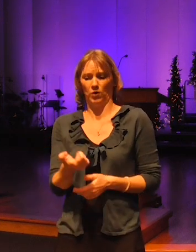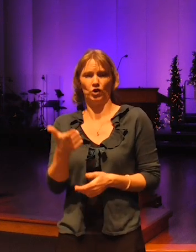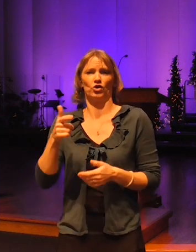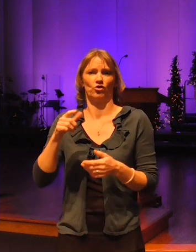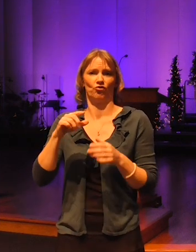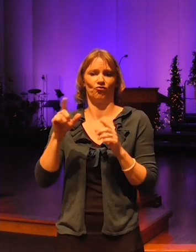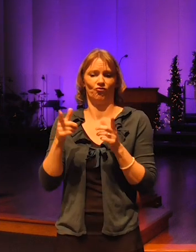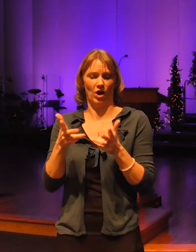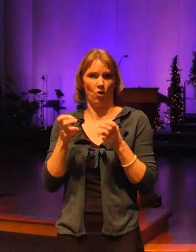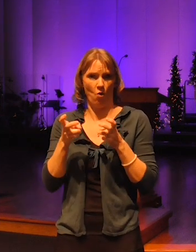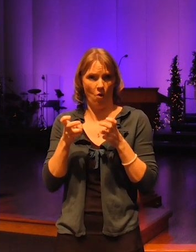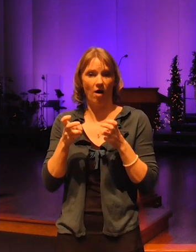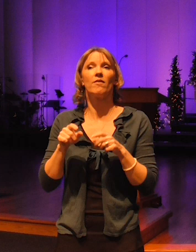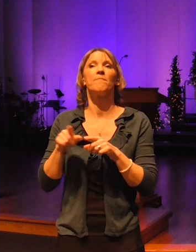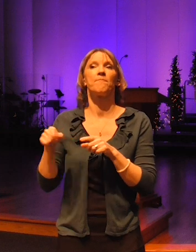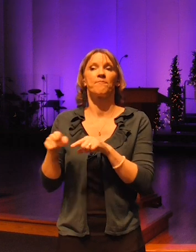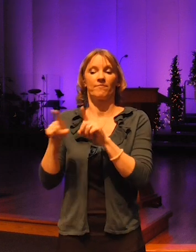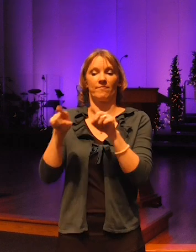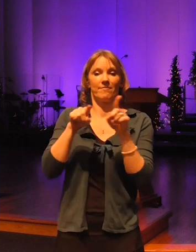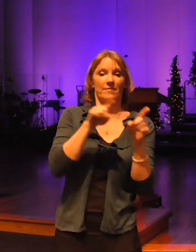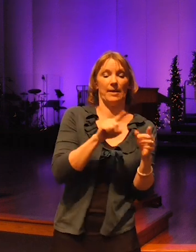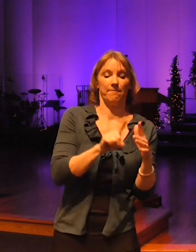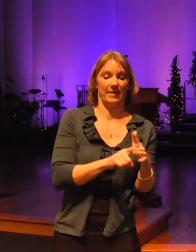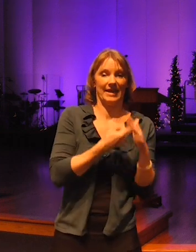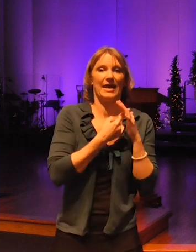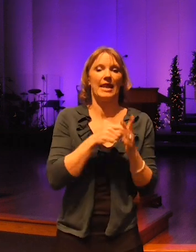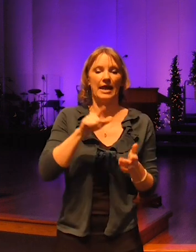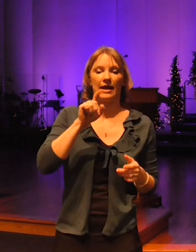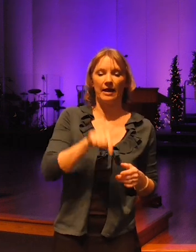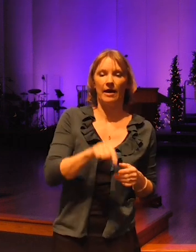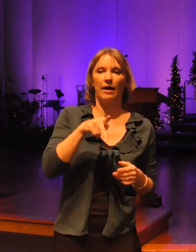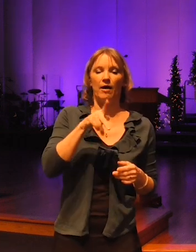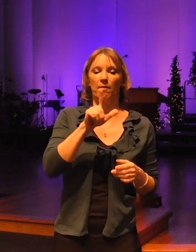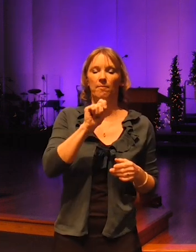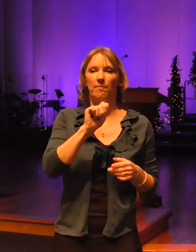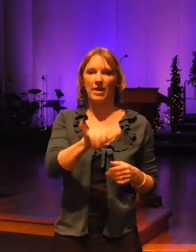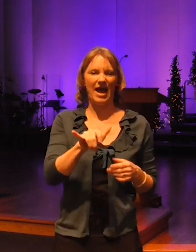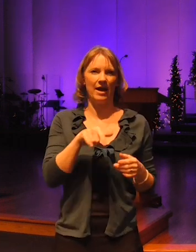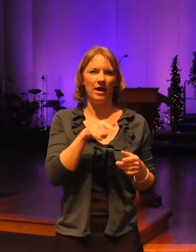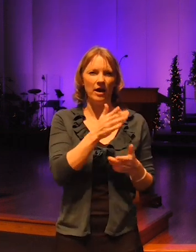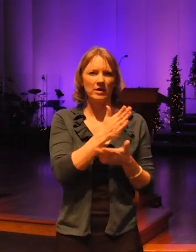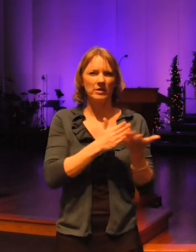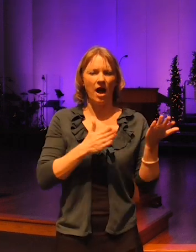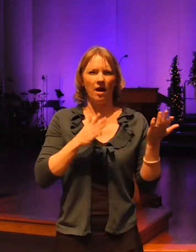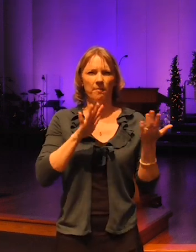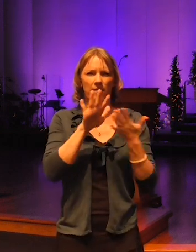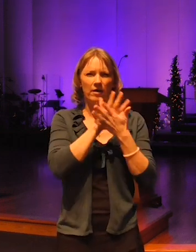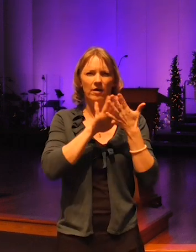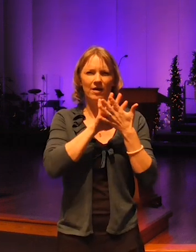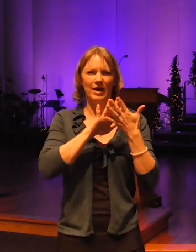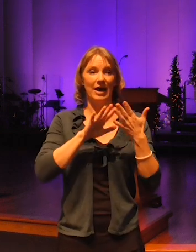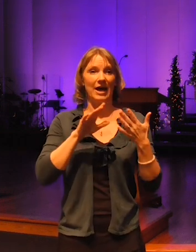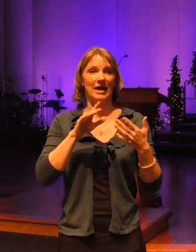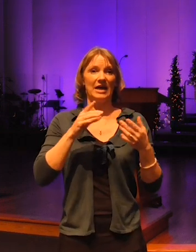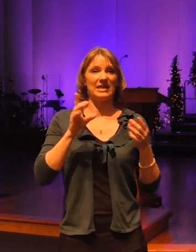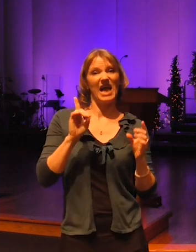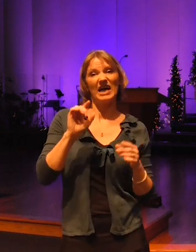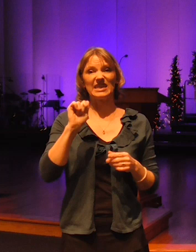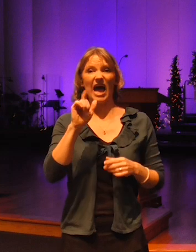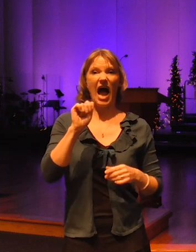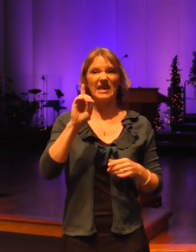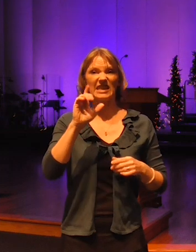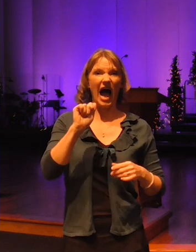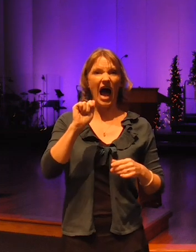al principio y presioné play y allí, en una especie de versión fantasmal, está da da I Can't Get No